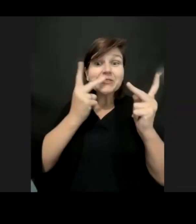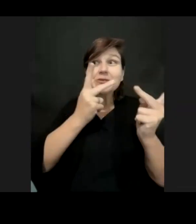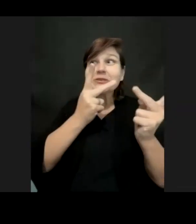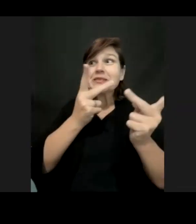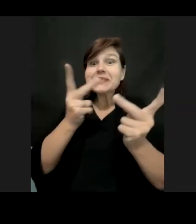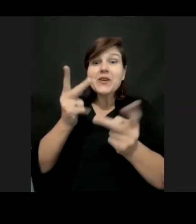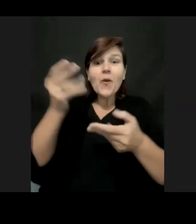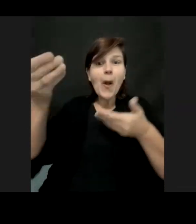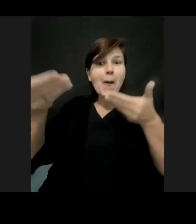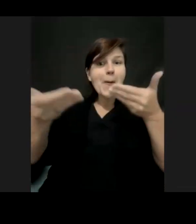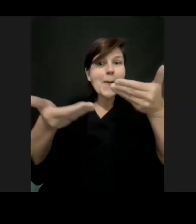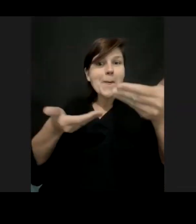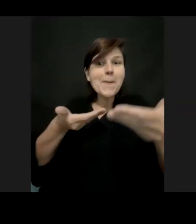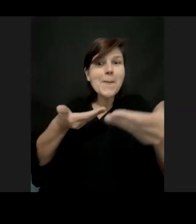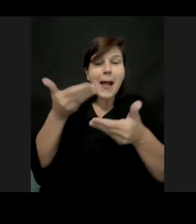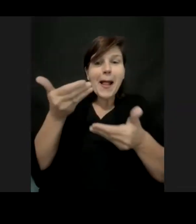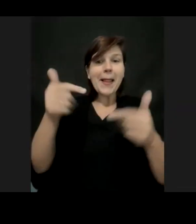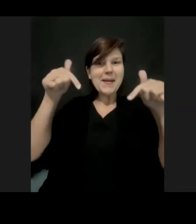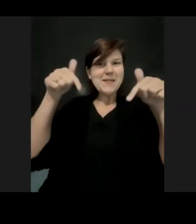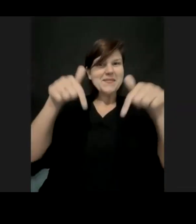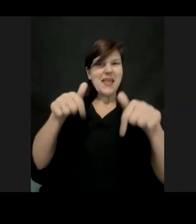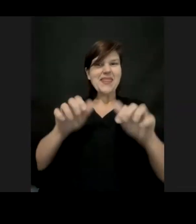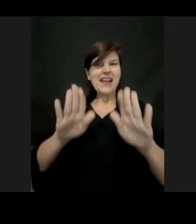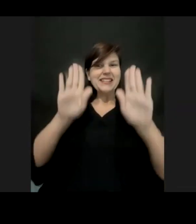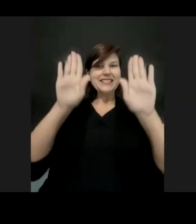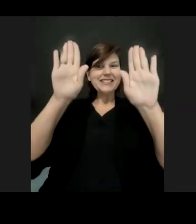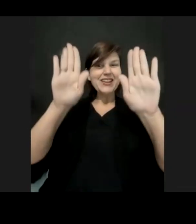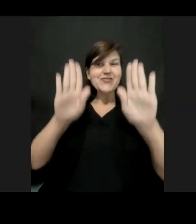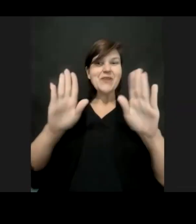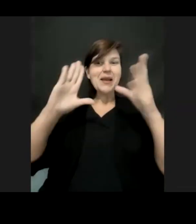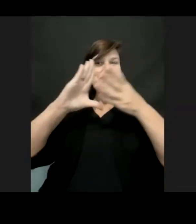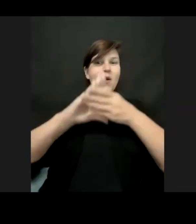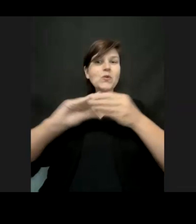on this incredible greatest Story Time Show!